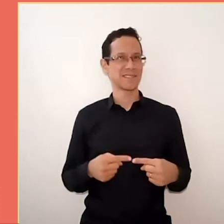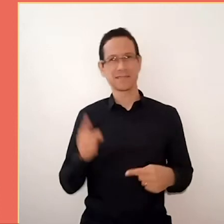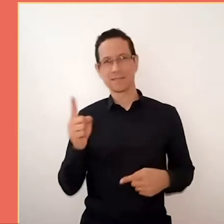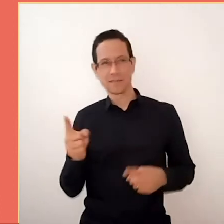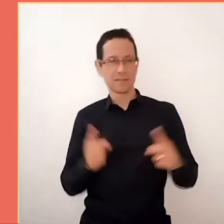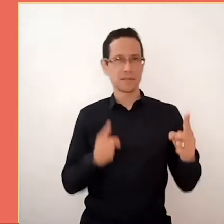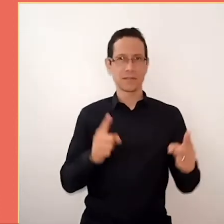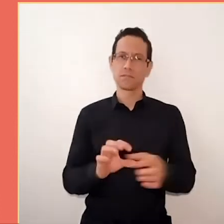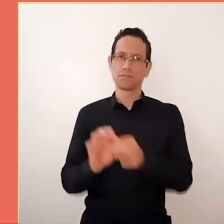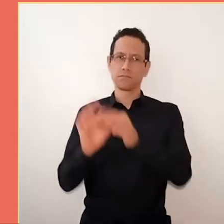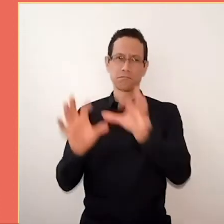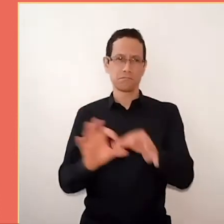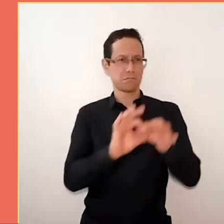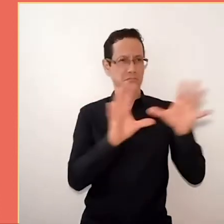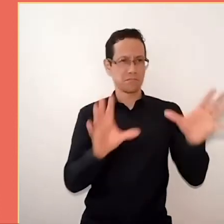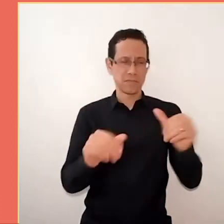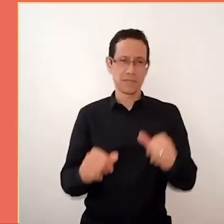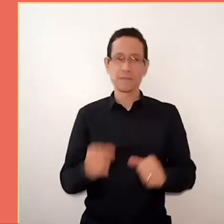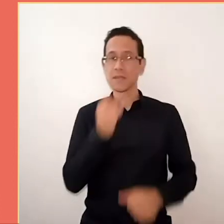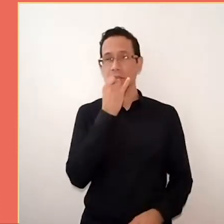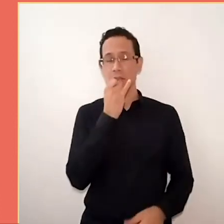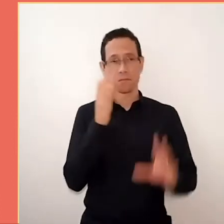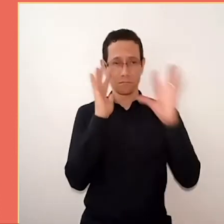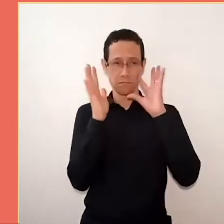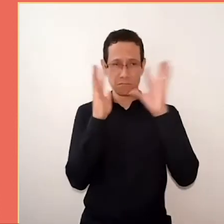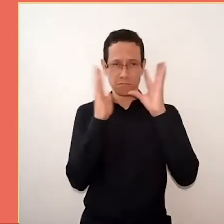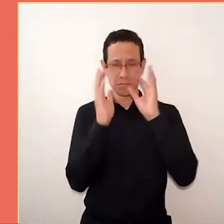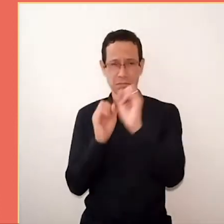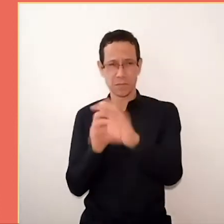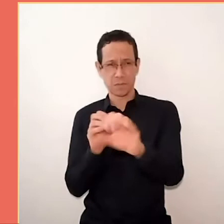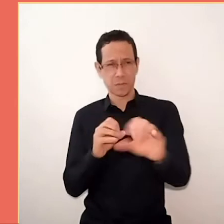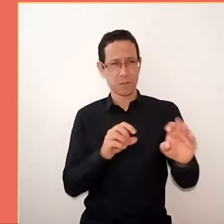libertadora a partir de um pensamento reflexivo, ancorado pelas artes.